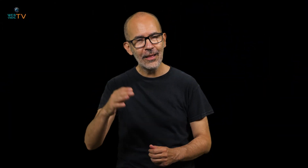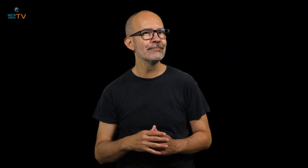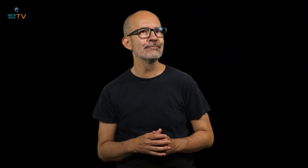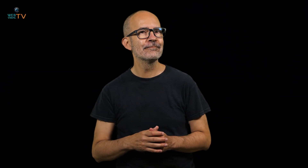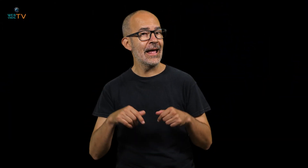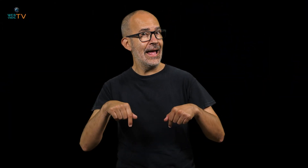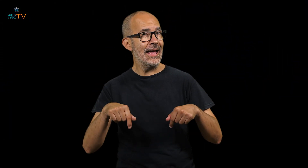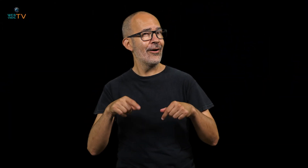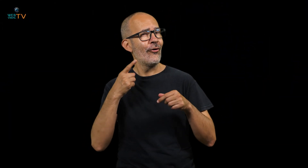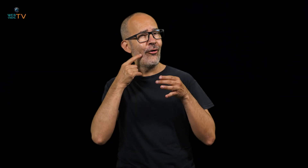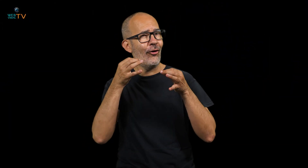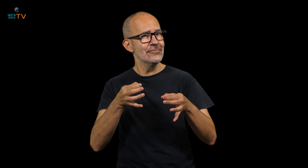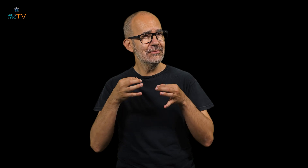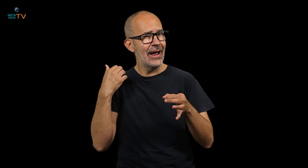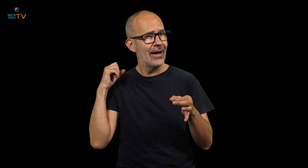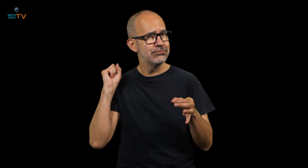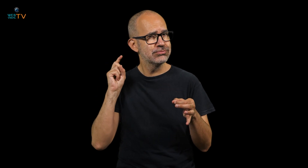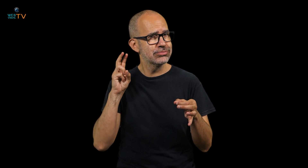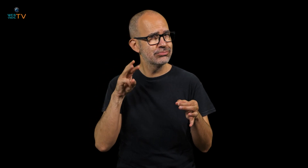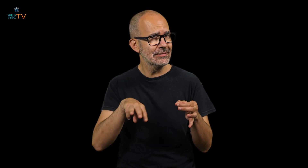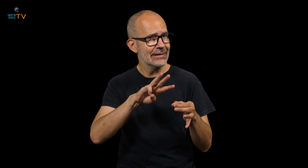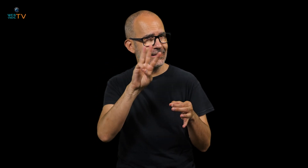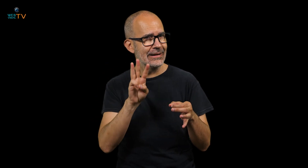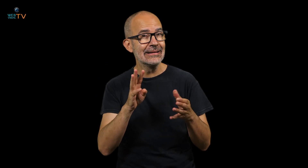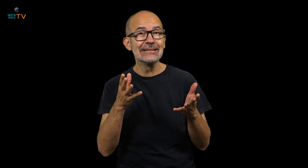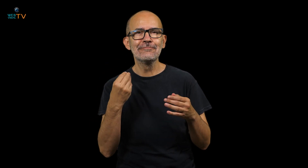Hola!. Como venimos haciendo últimamente y hoy por tercera vez,